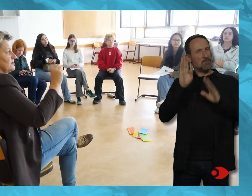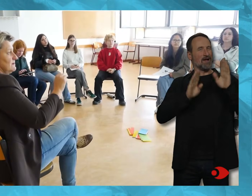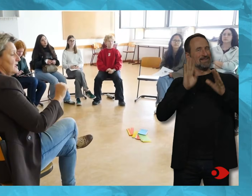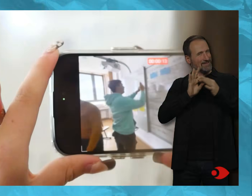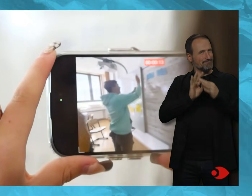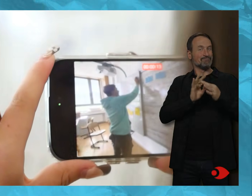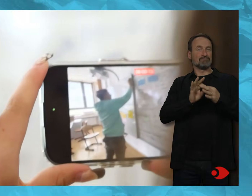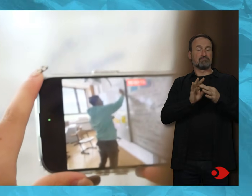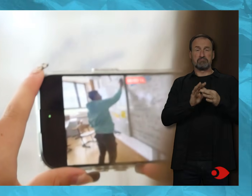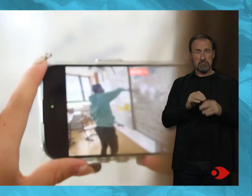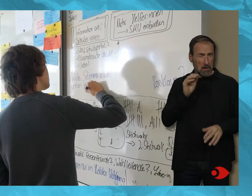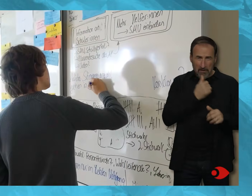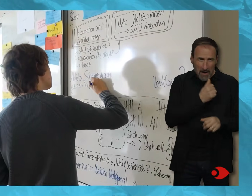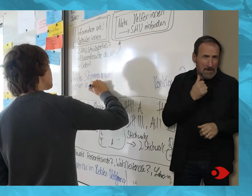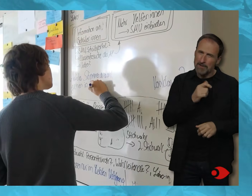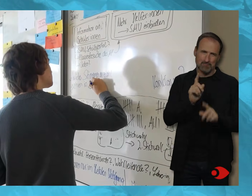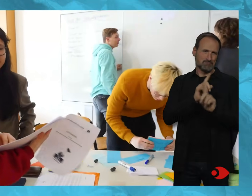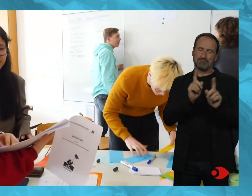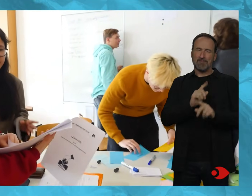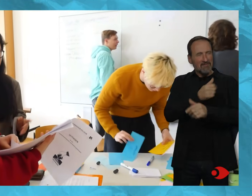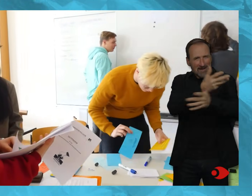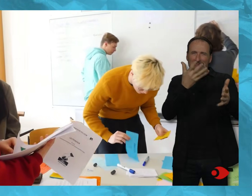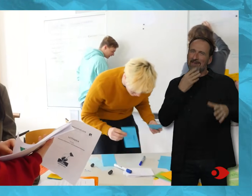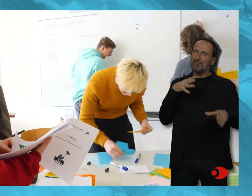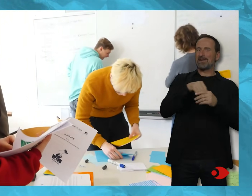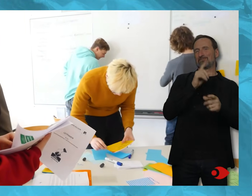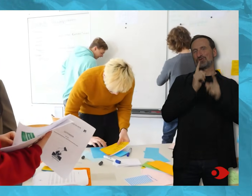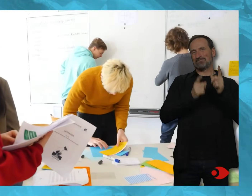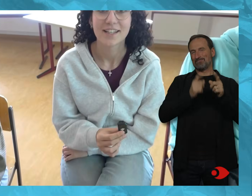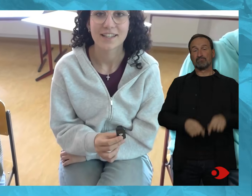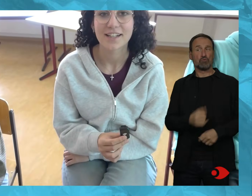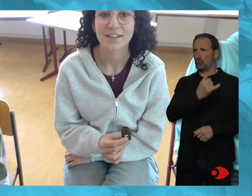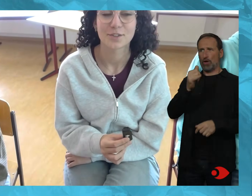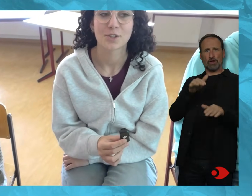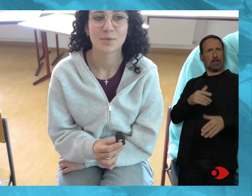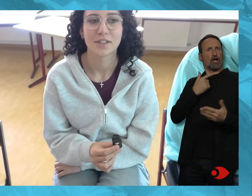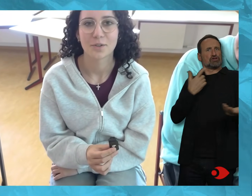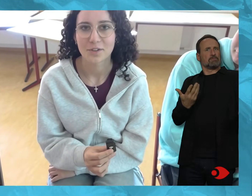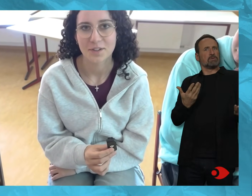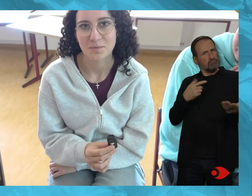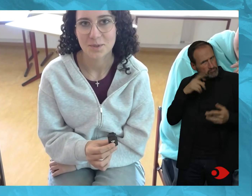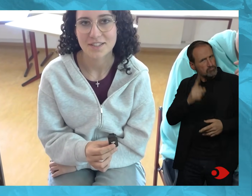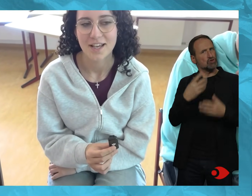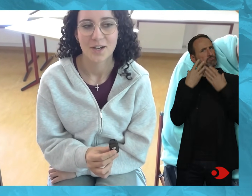Hier wird Demokratie also gar nicht langweilig. Viele junge Menschen wollen hier mitbestimmen. Jeder hat eine Stimme, die gehört werden muss.